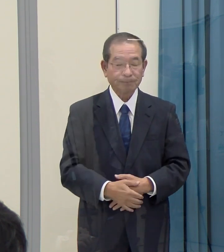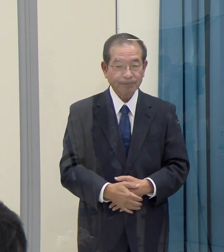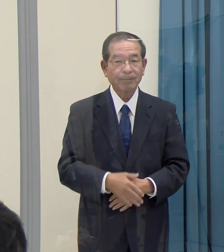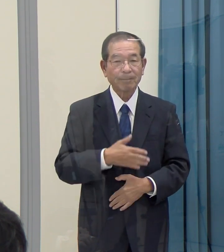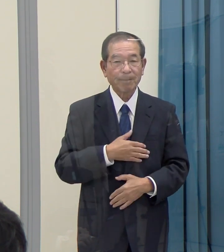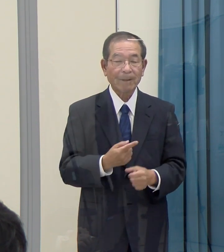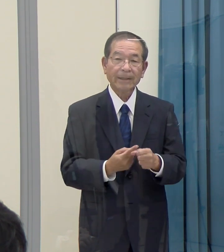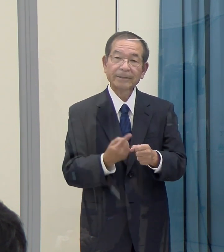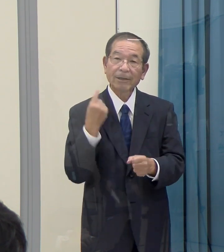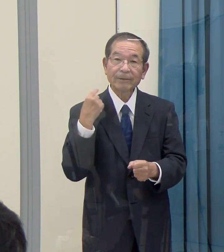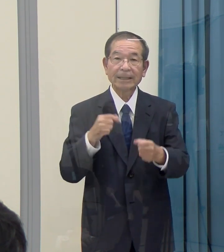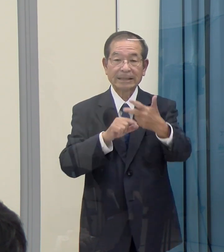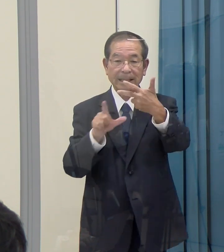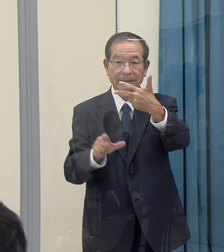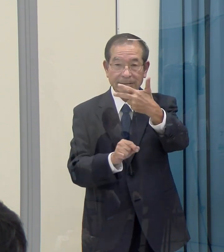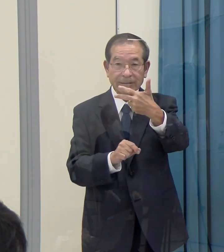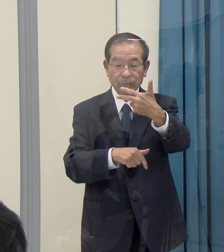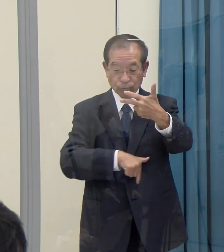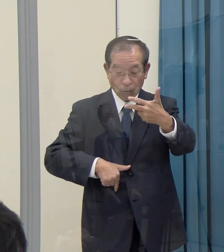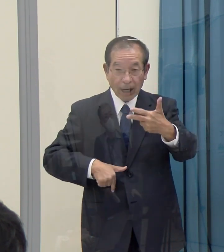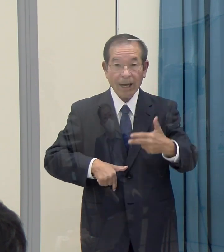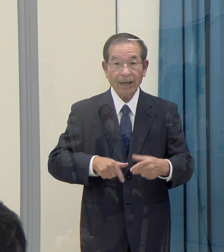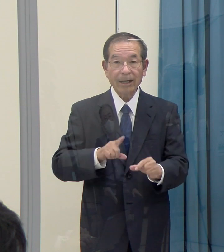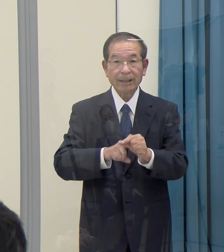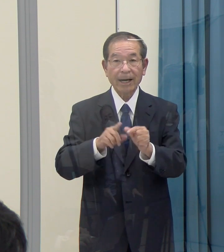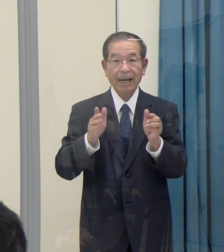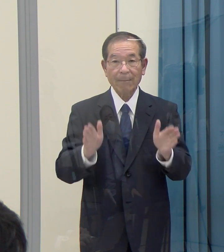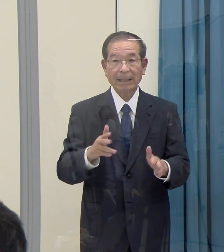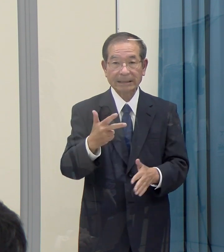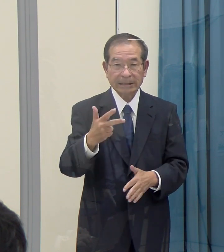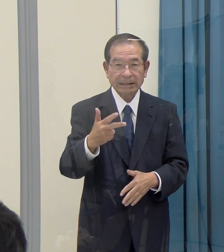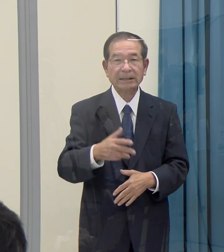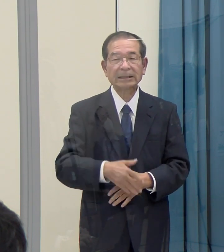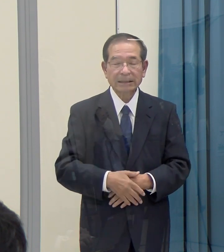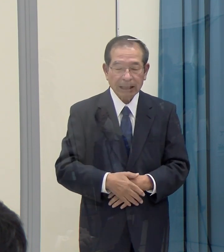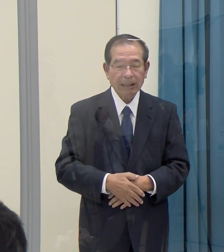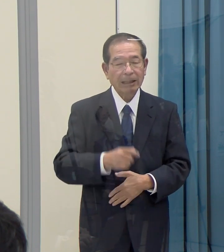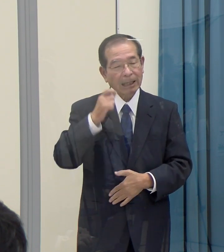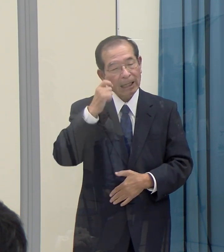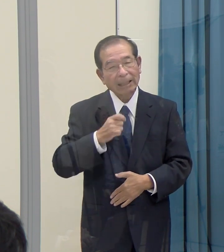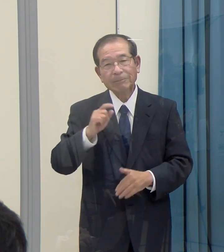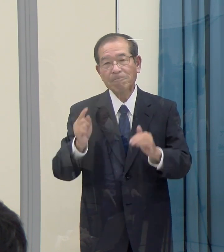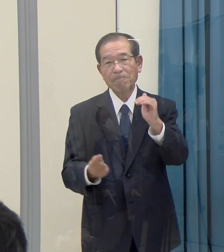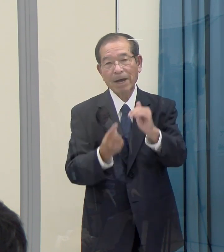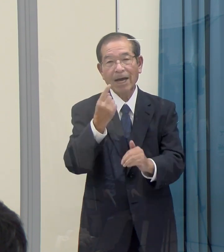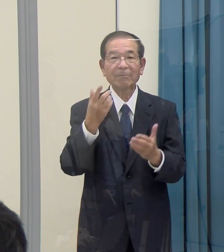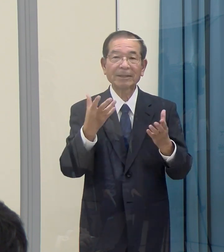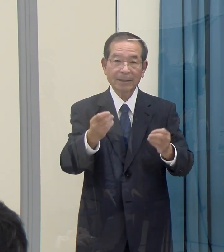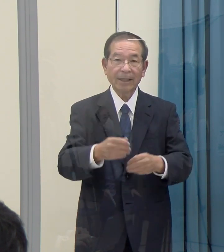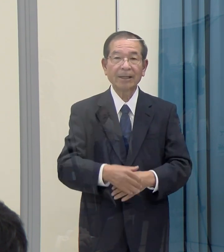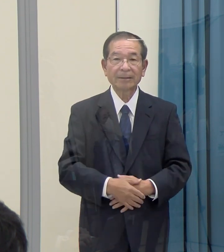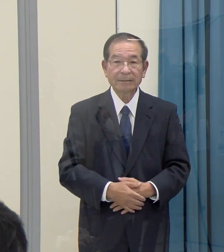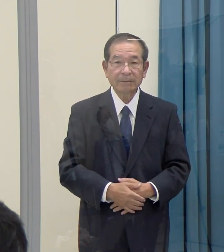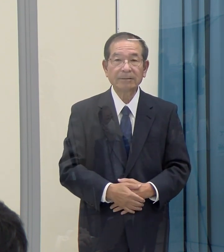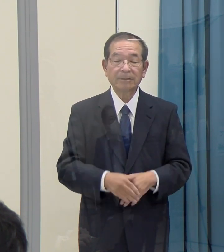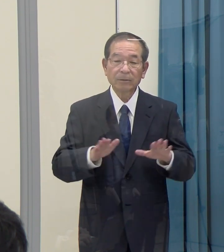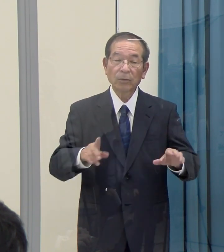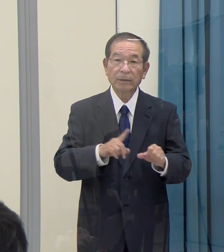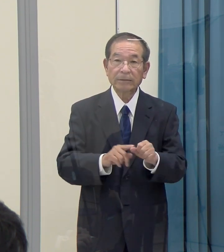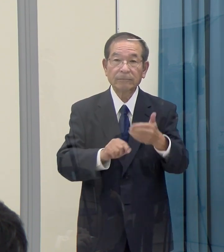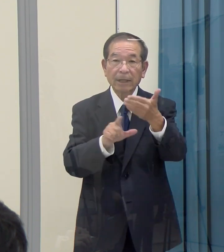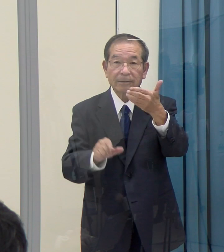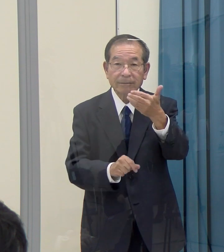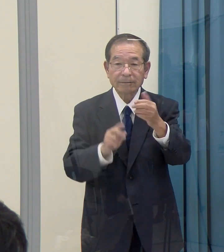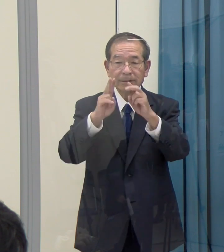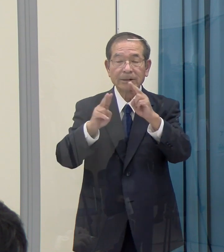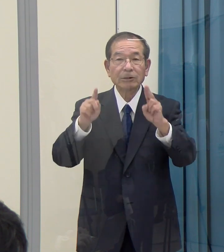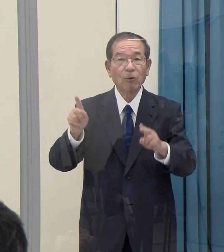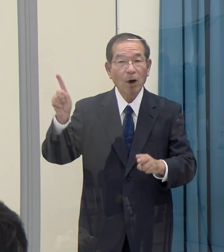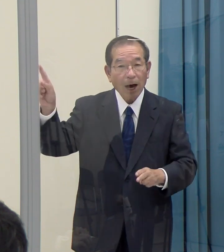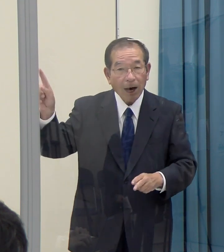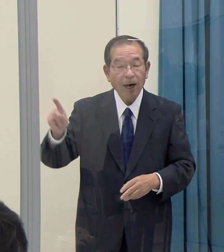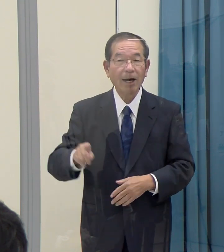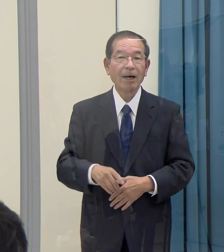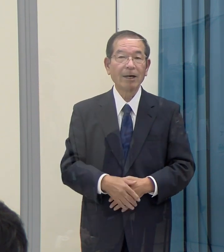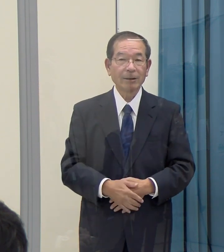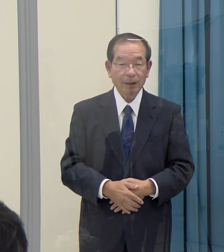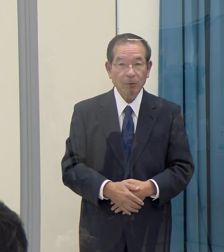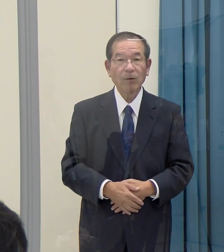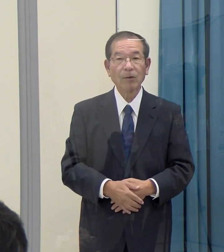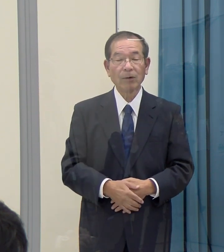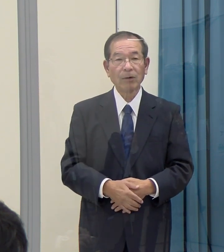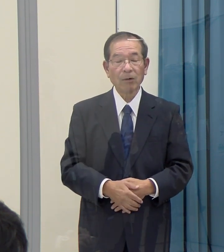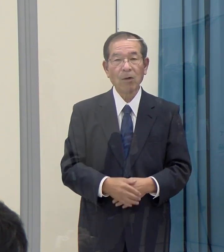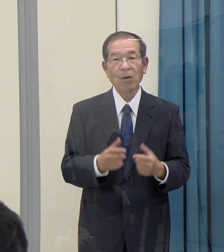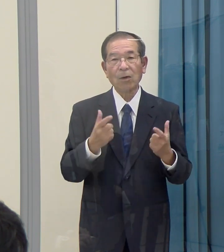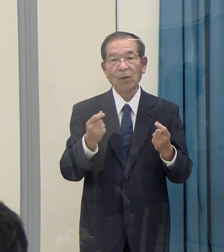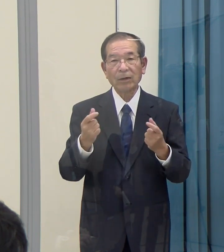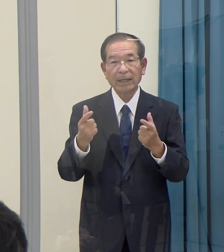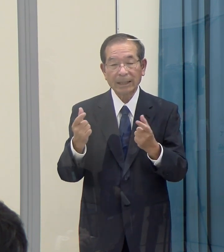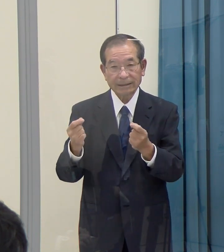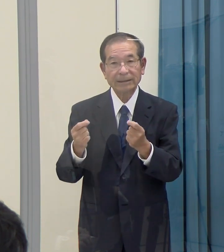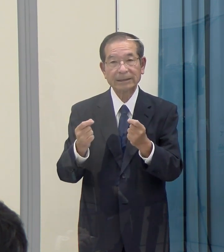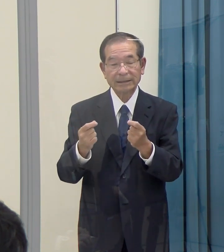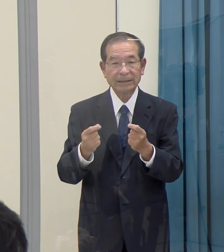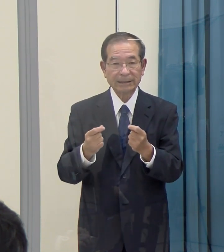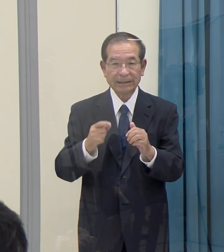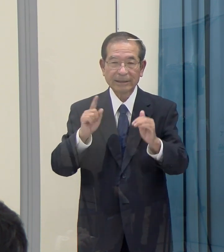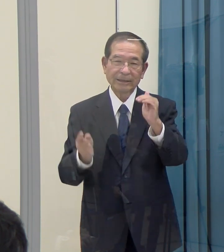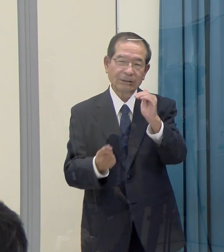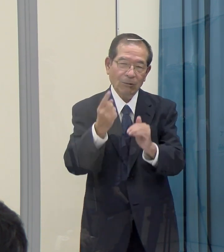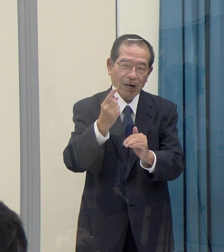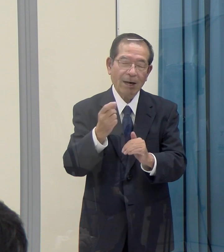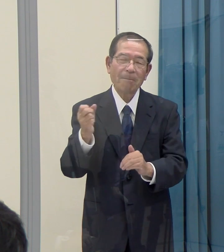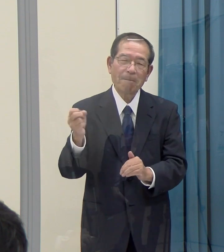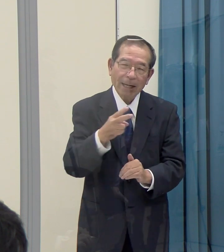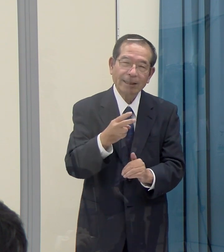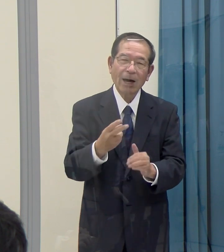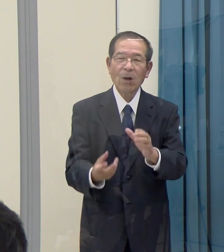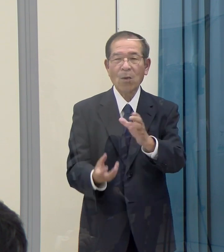（知事）まず、昨年７月、中間市で痛ましい事故が発生しました。今年９月に静岡県牧之原市において、同様の事故が再び発生しました。